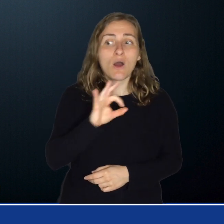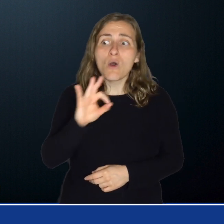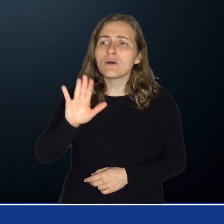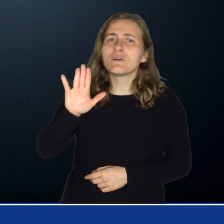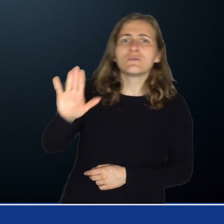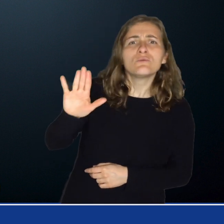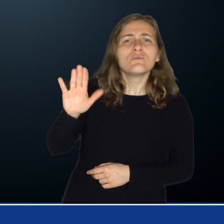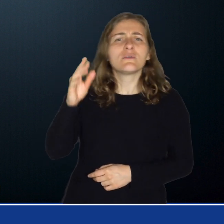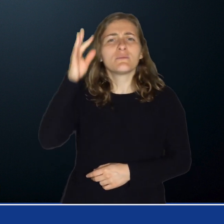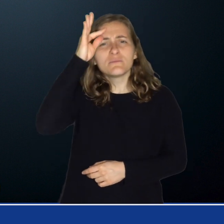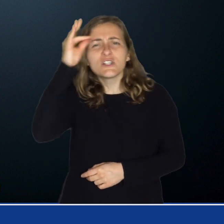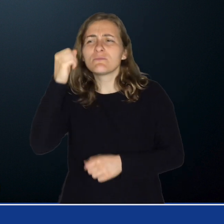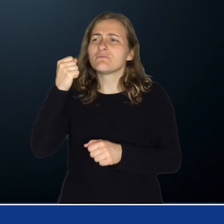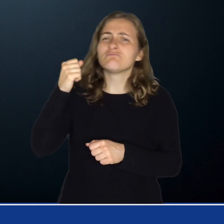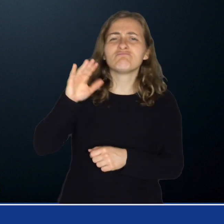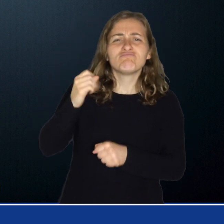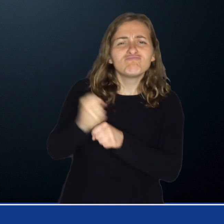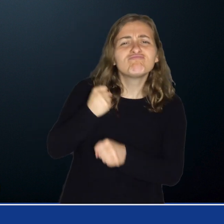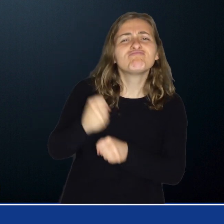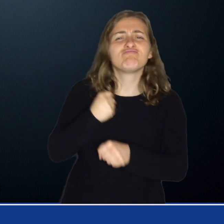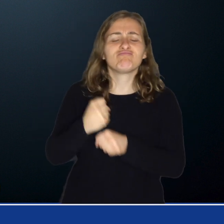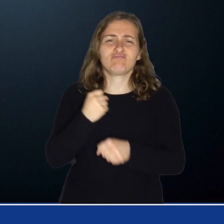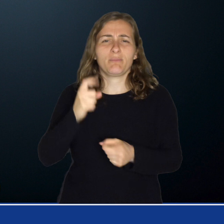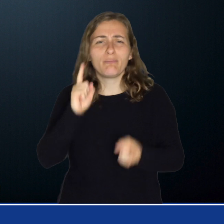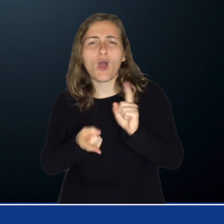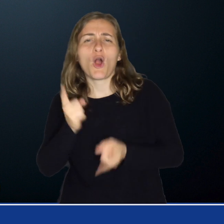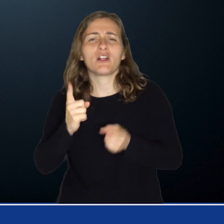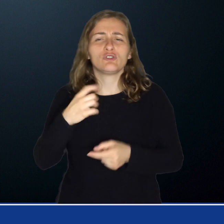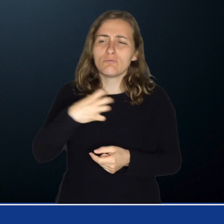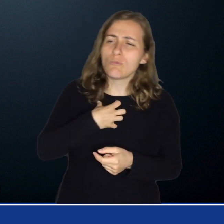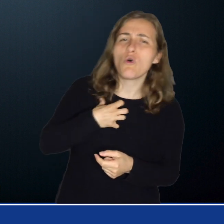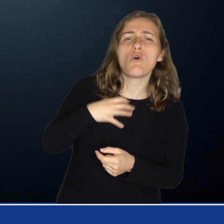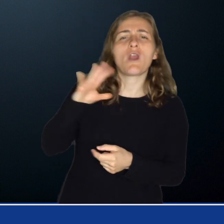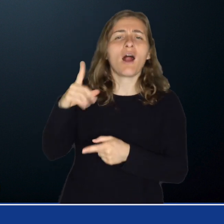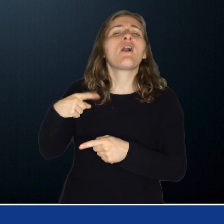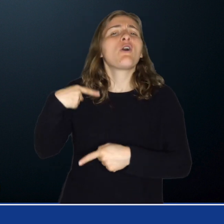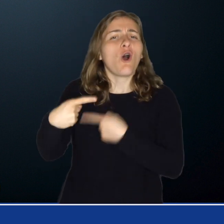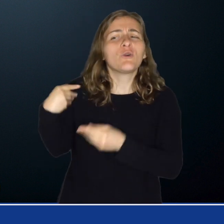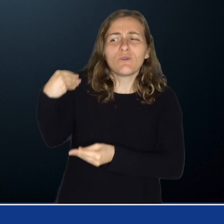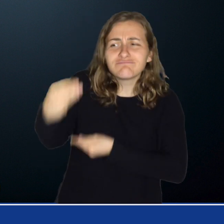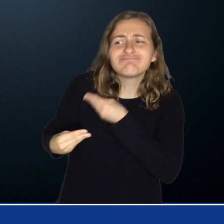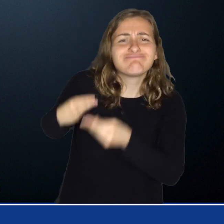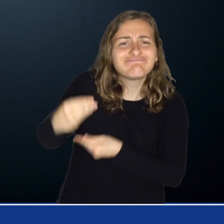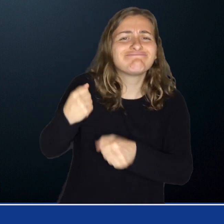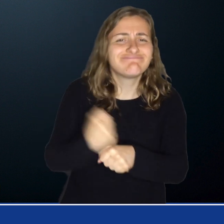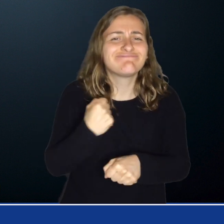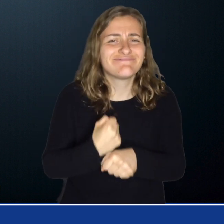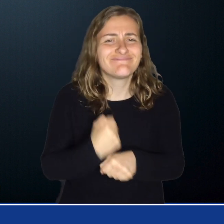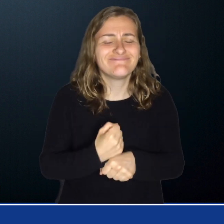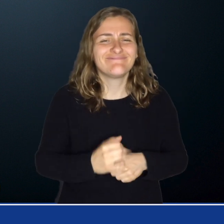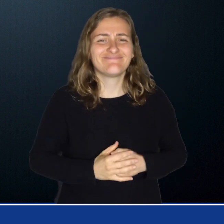e di chi sta lavorando per tenere viva la sua eredità politica e morale.